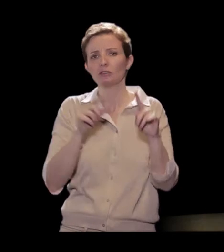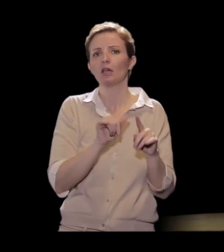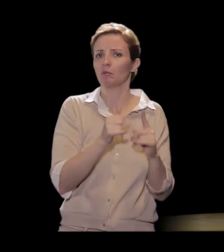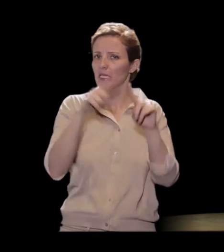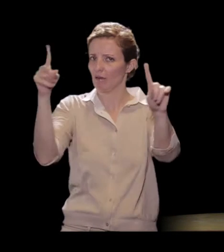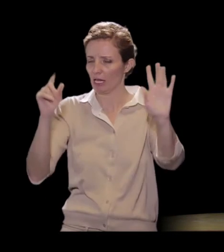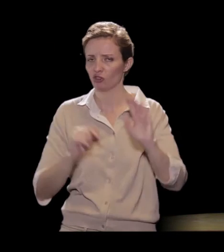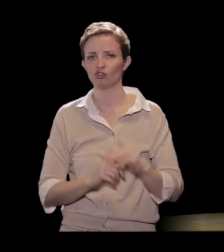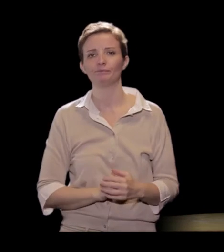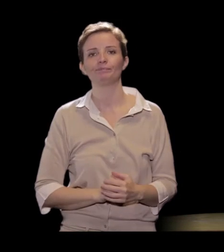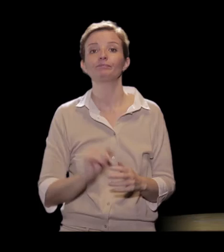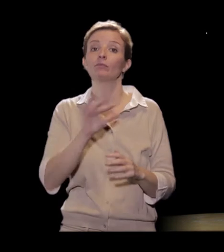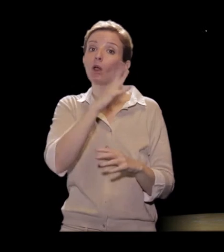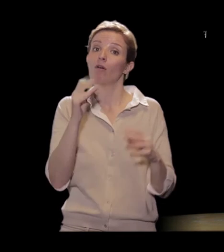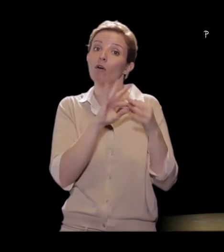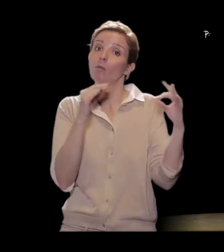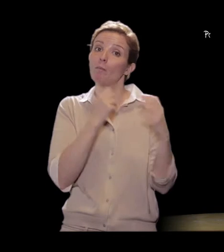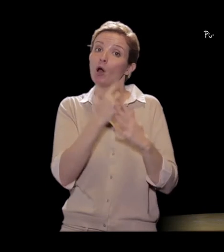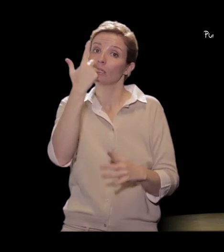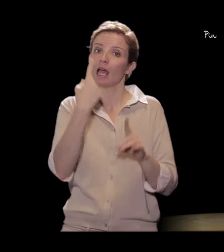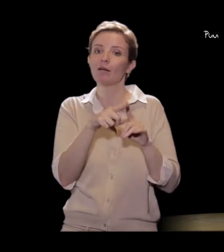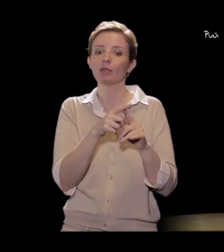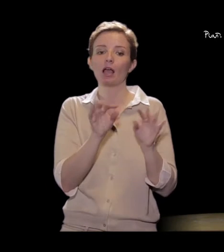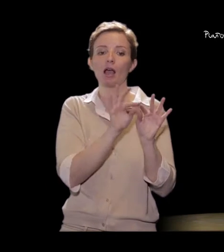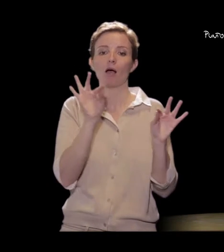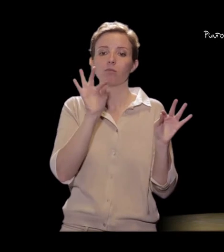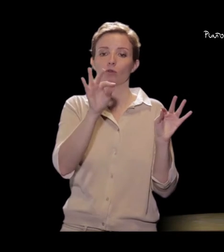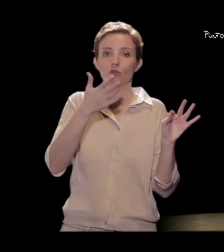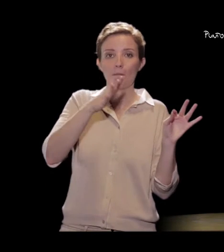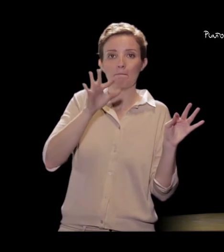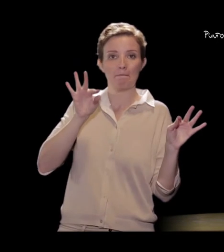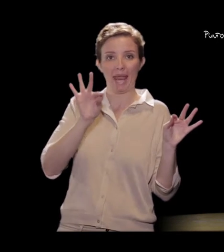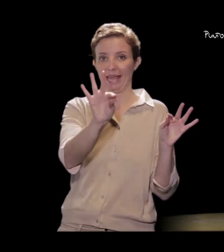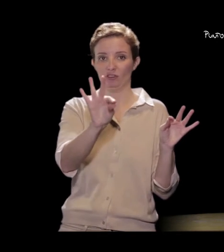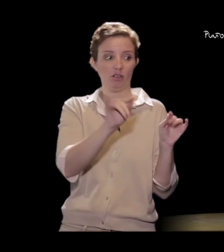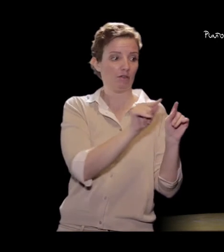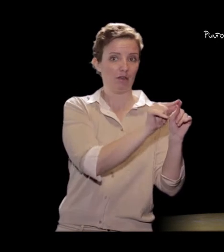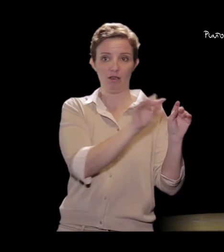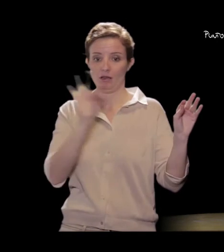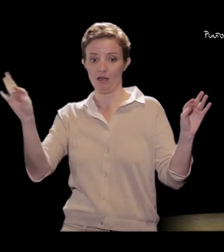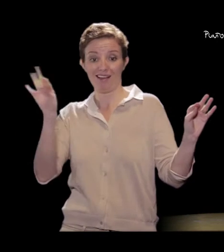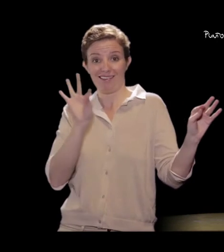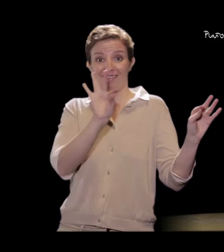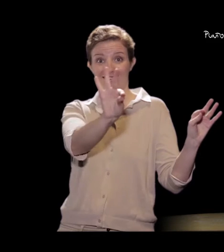Un'altra formula importante riguarda il punto medio di un segmento. Punto medio di un segmento.